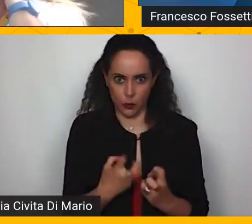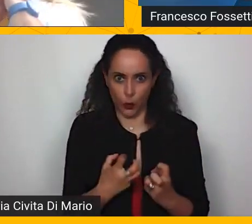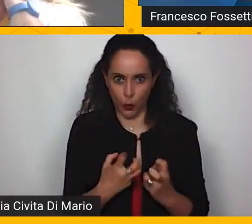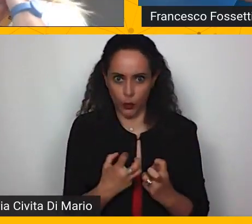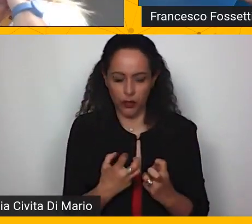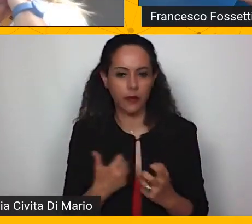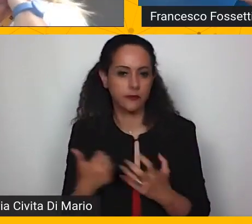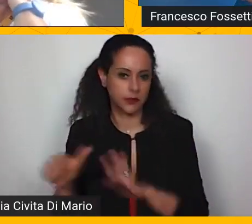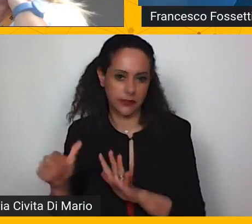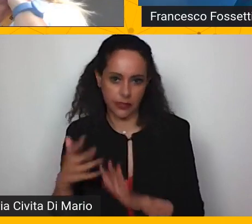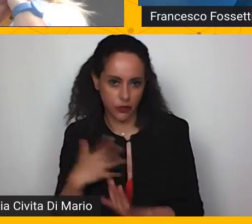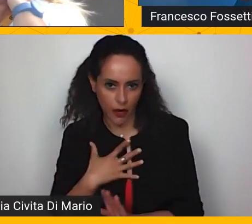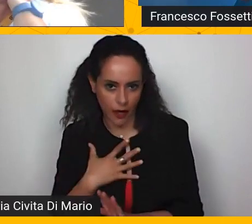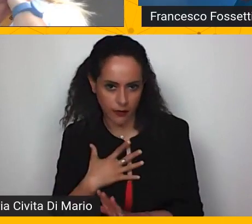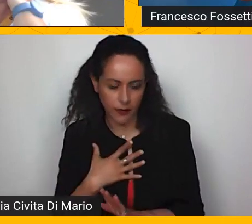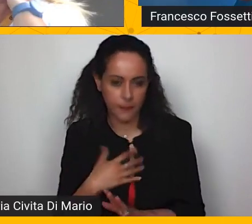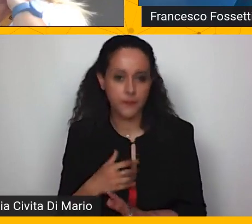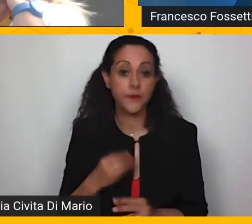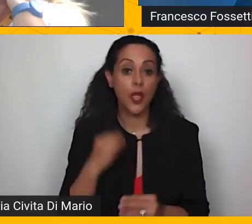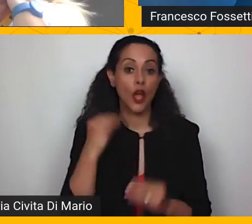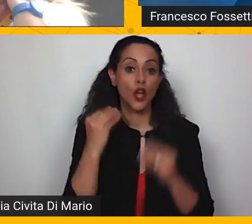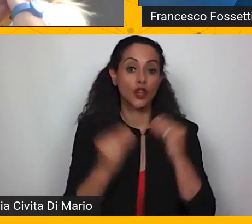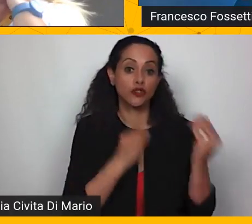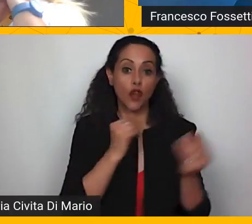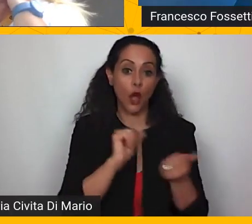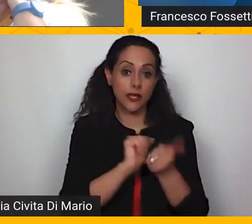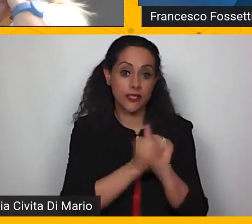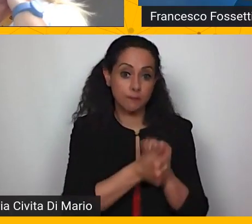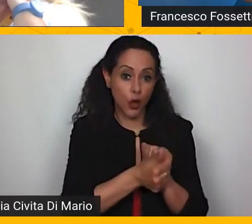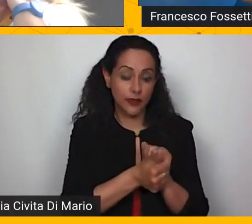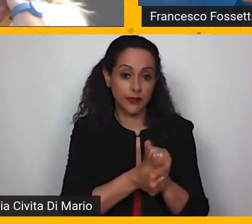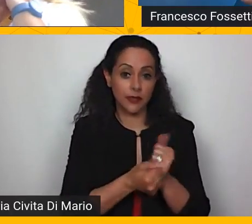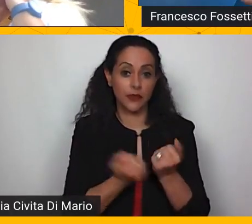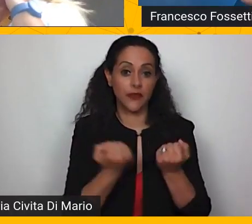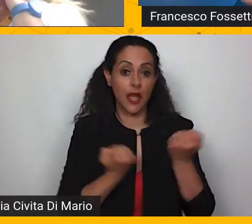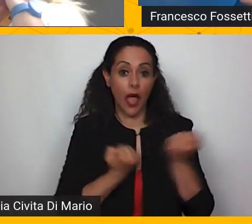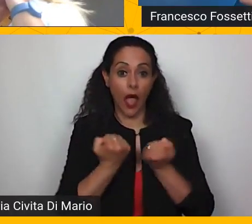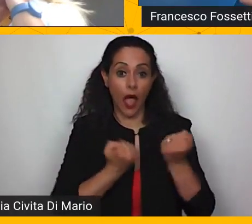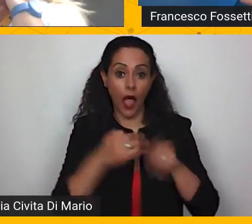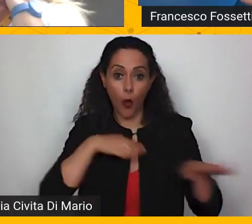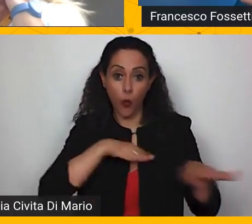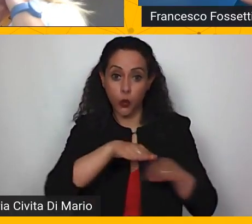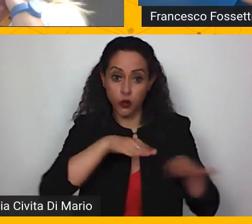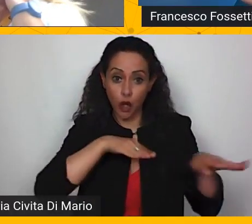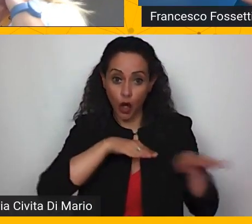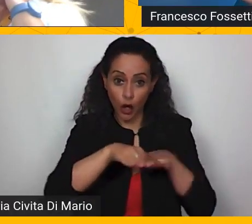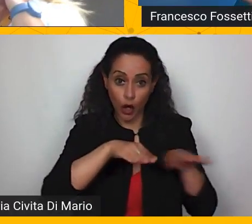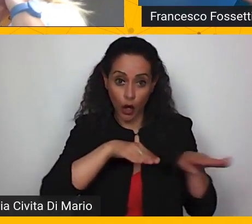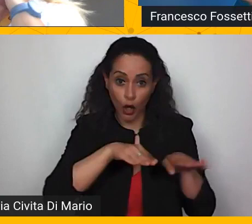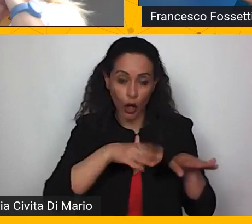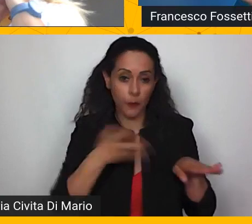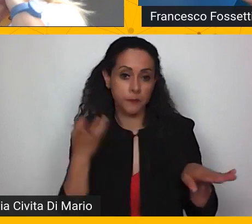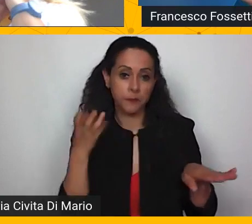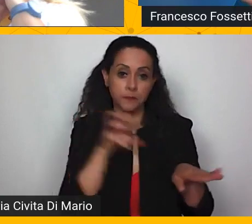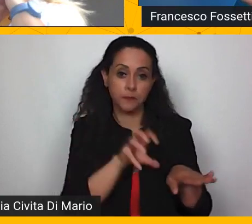solito si va verso i sedici anni eh giochi sportivi, giochi